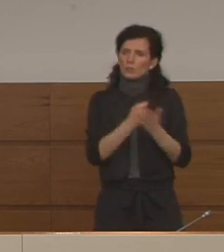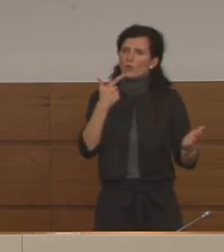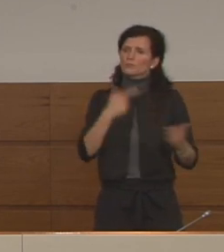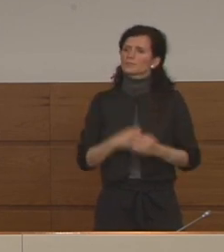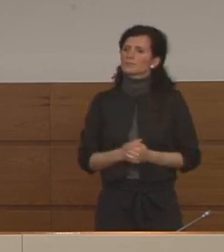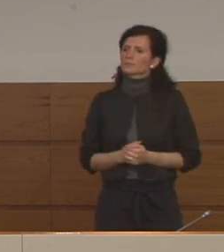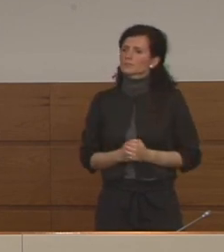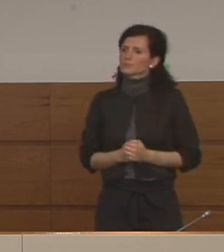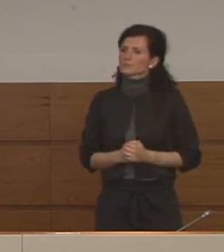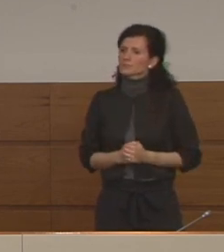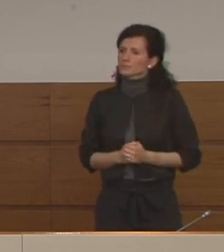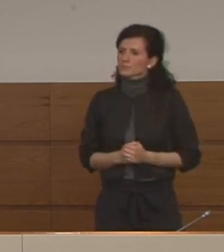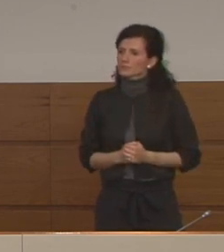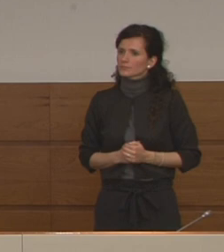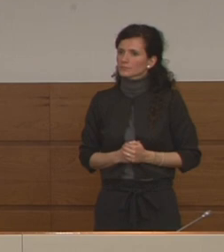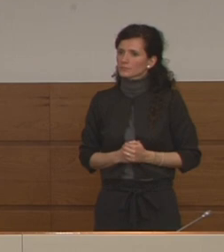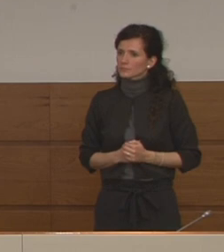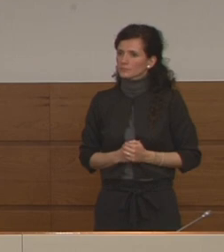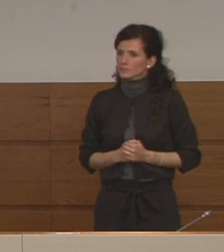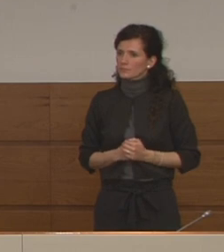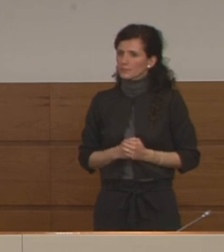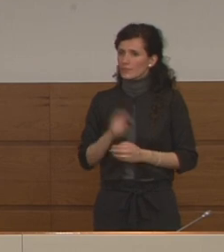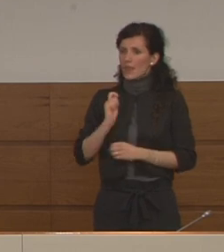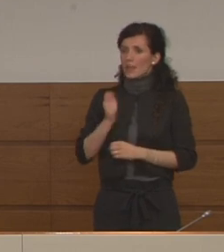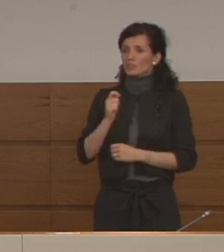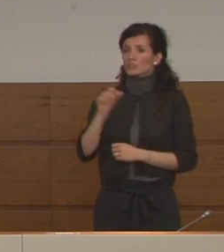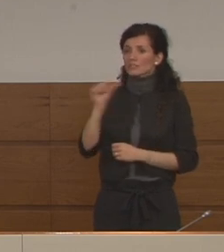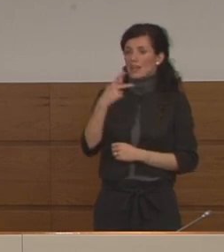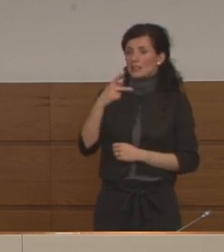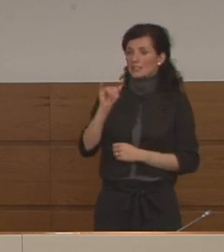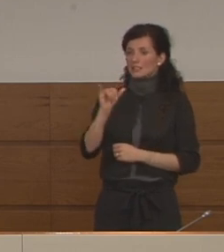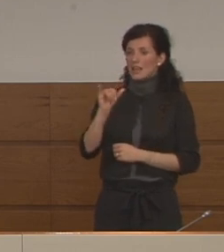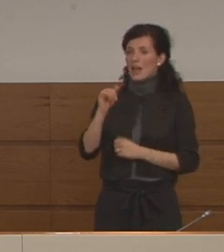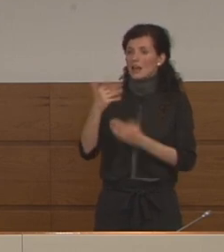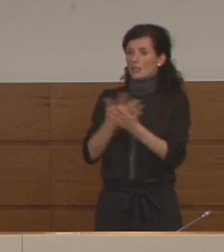Buonasera, Savarese, Agenzia Askanews. Al Capo della Protezione Civile.